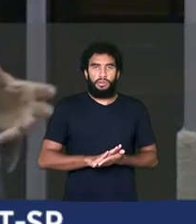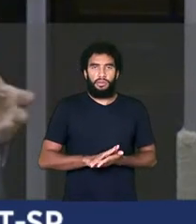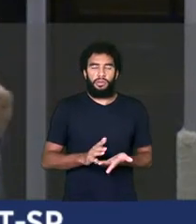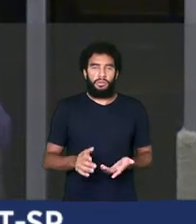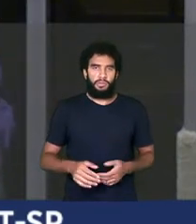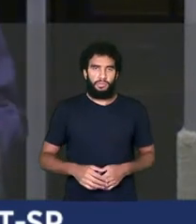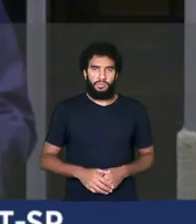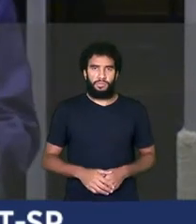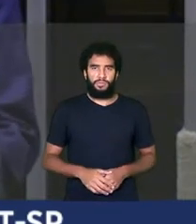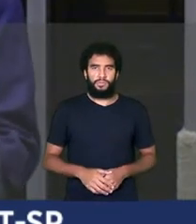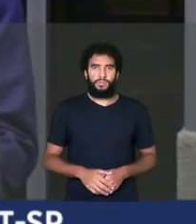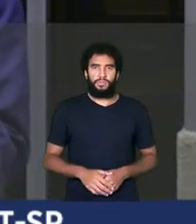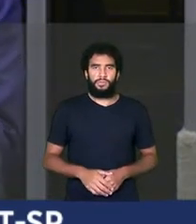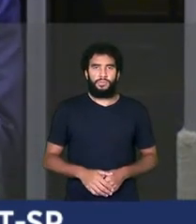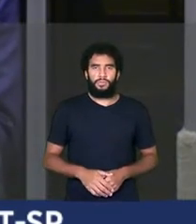COBERTURA. O CONSUMIDOR PAGA